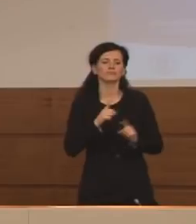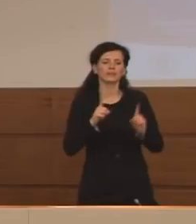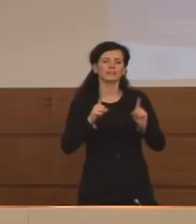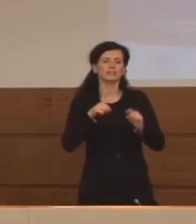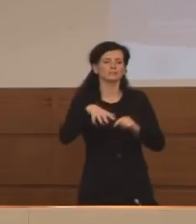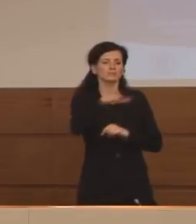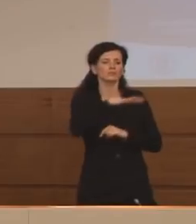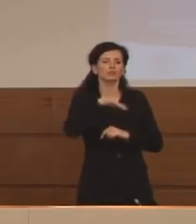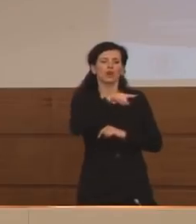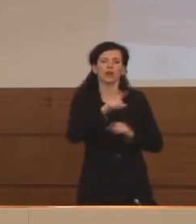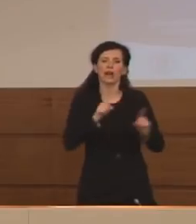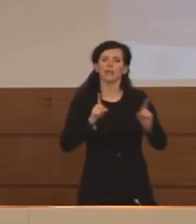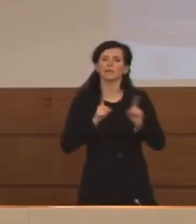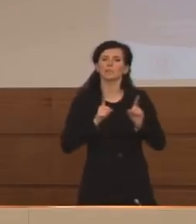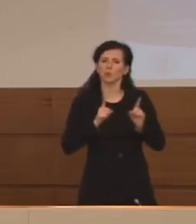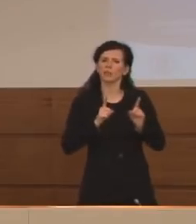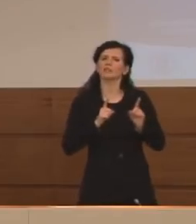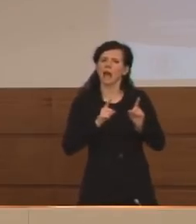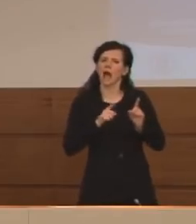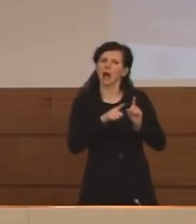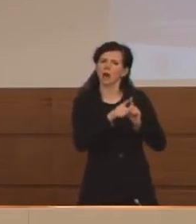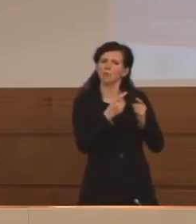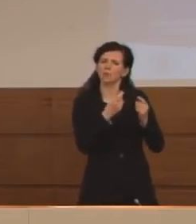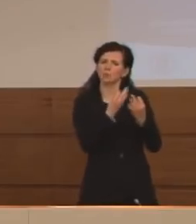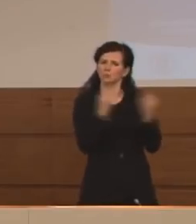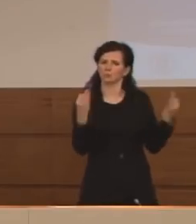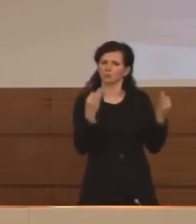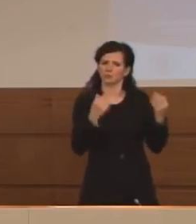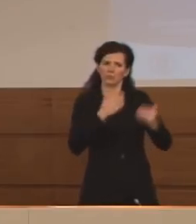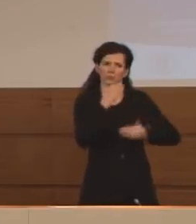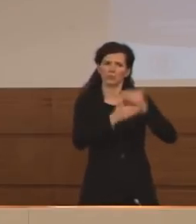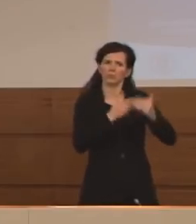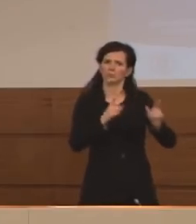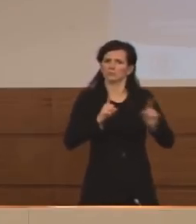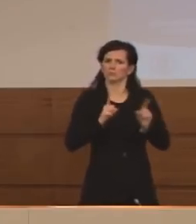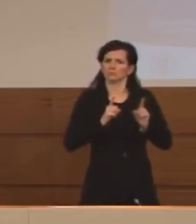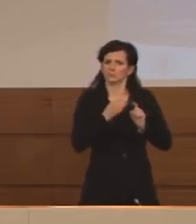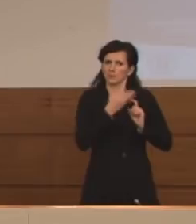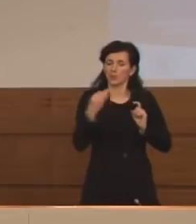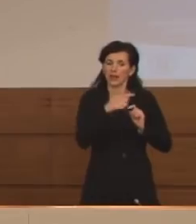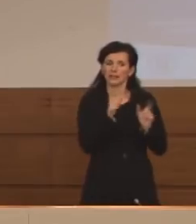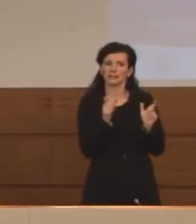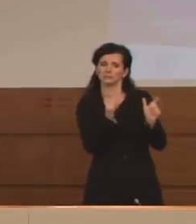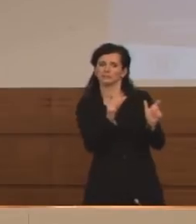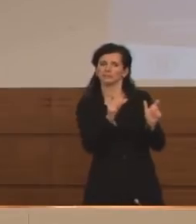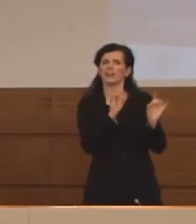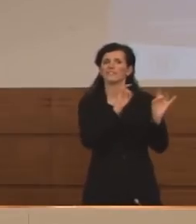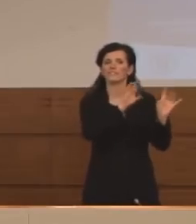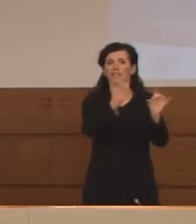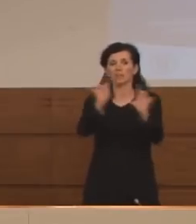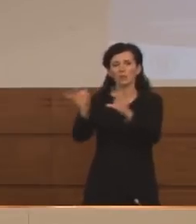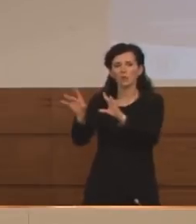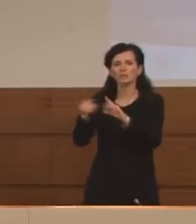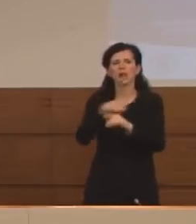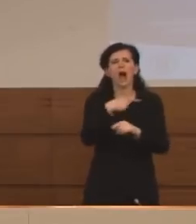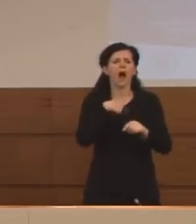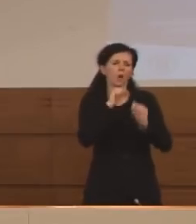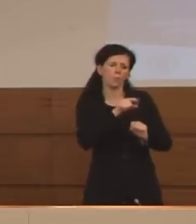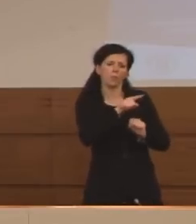sufficiente a ostacolare la corsa del virus, allora potrei riaprire di là. No?